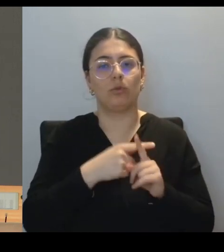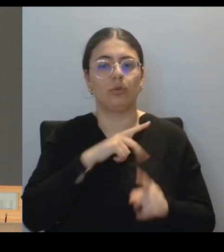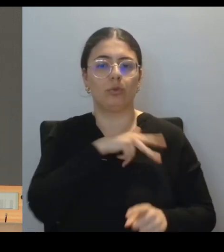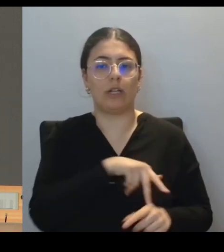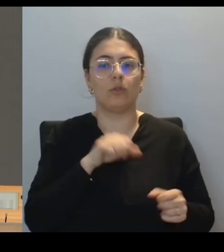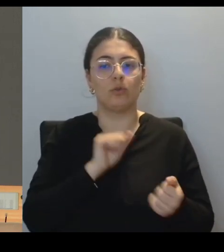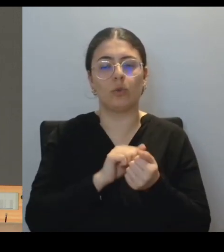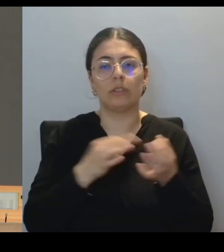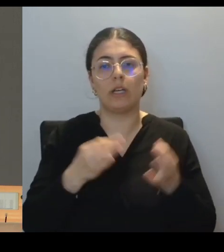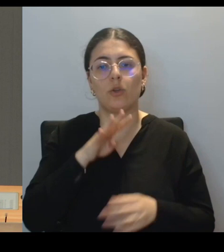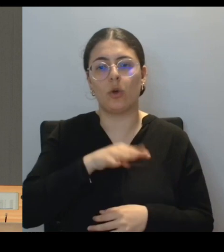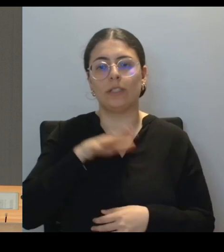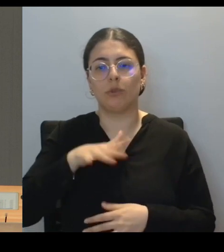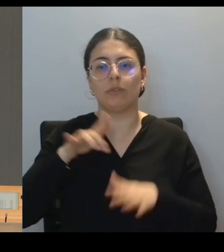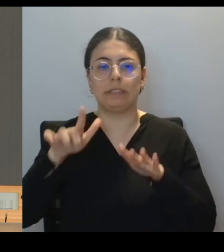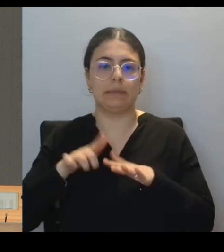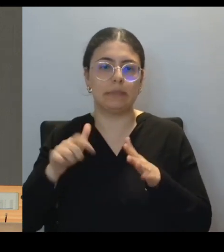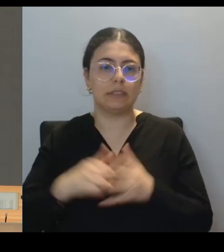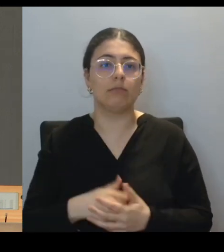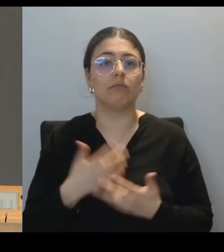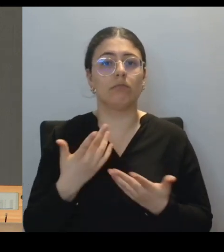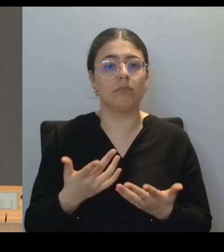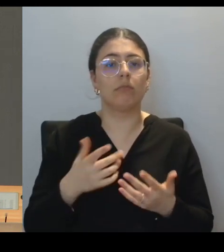Die Grünen Drucksache 19 13/66 Verdeckte Armut